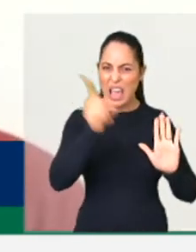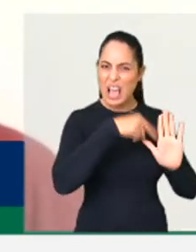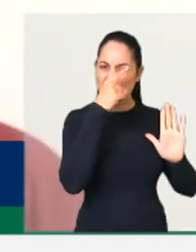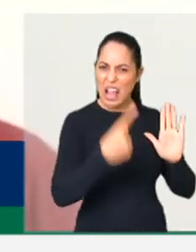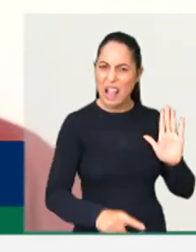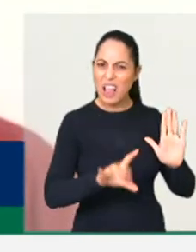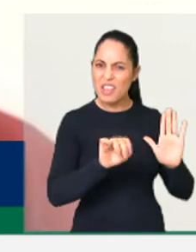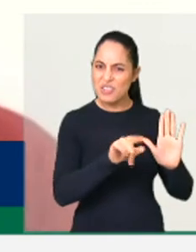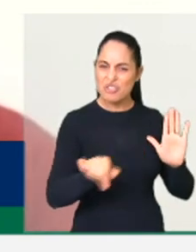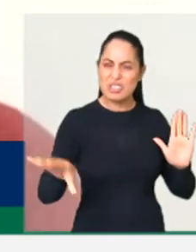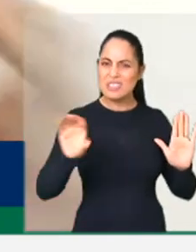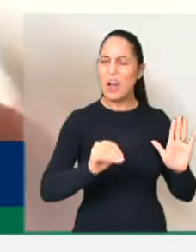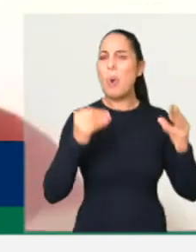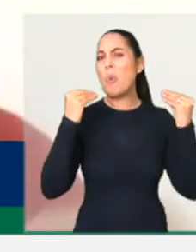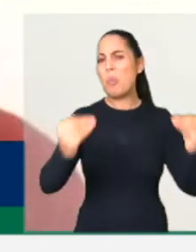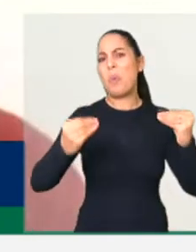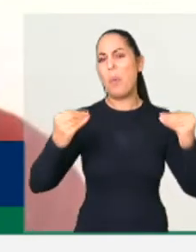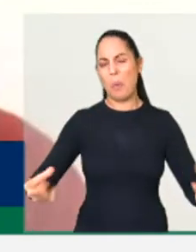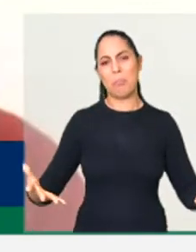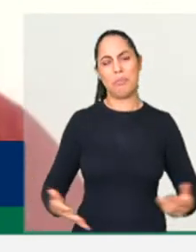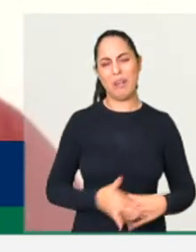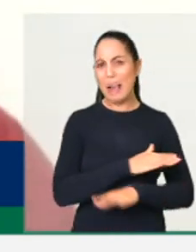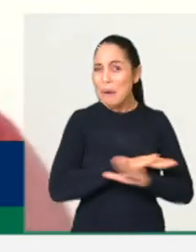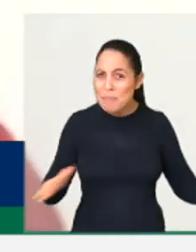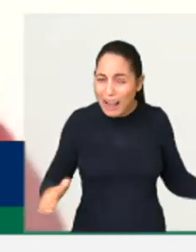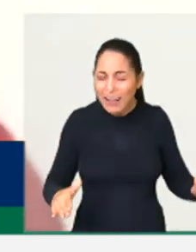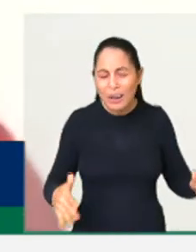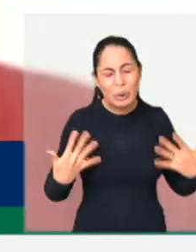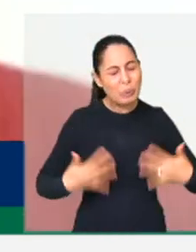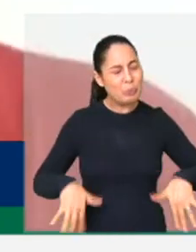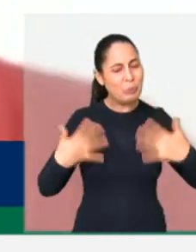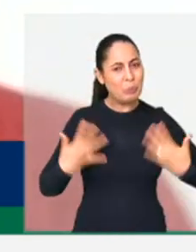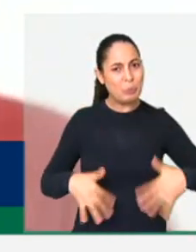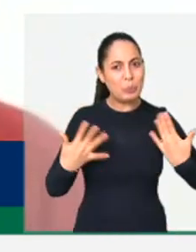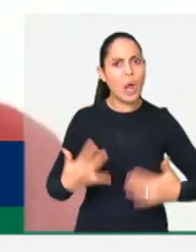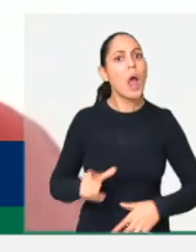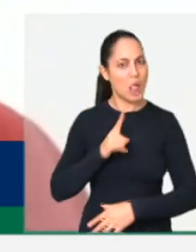NÓS... NÃO ESTAMOS A FAVOR DA MAJORAÇÃO DO REBATE. NÓS CONSIDERAMOS QUE QUEM TEM QUE